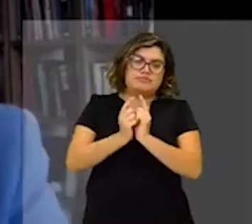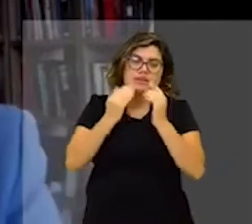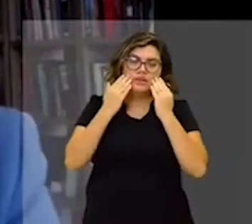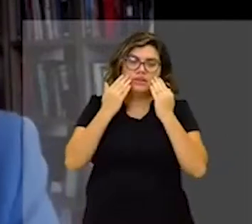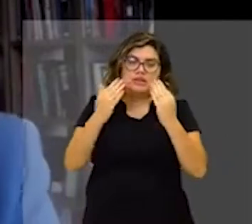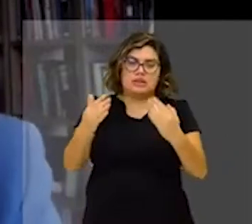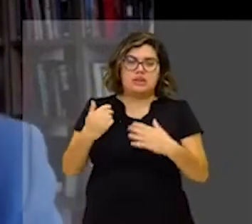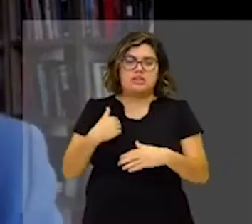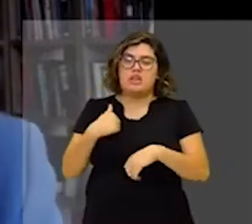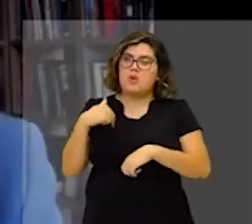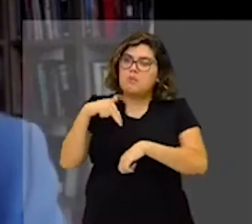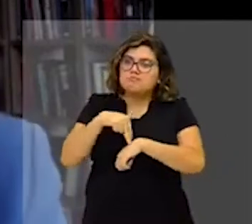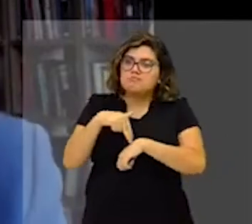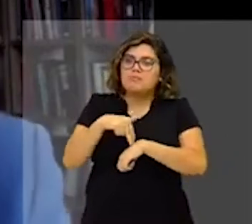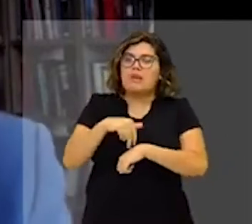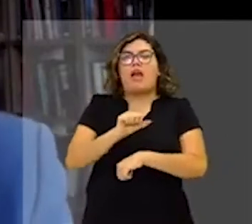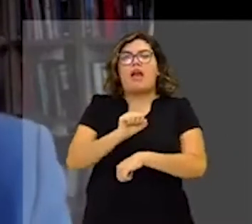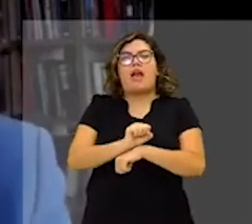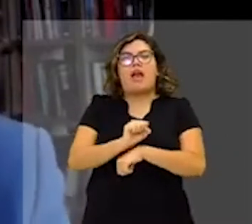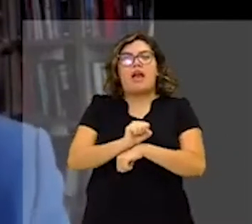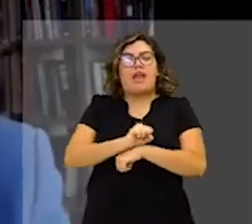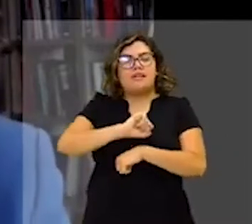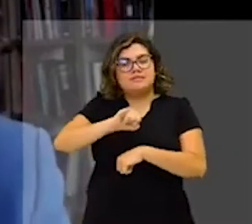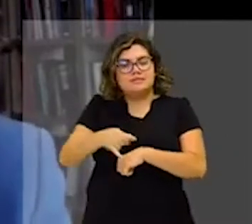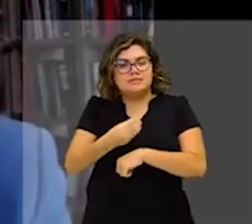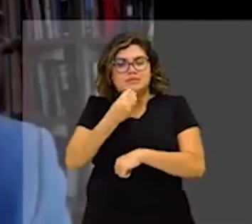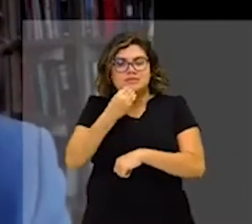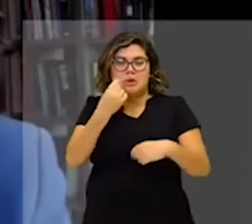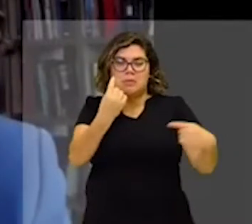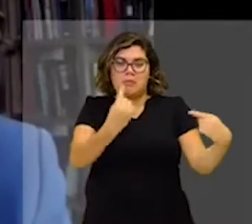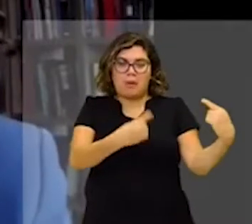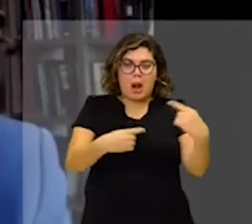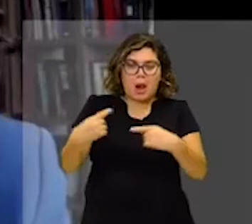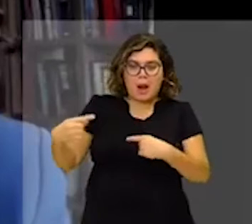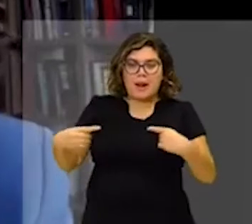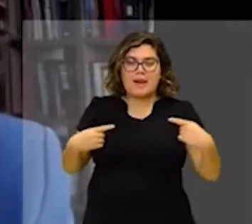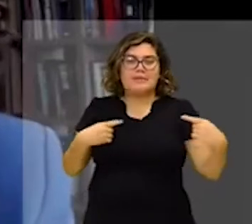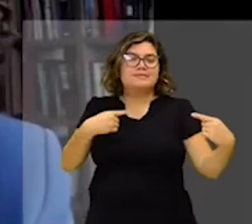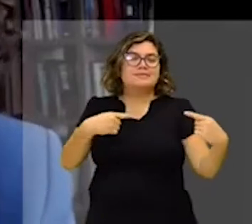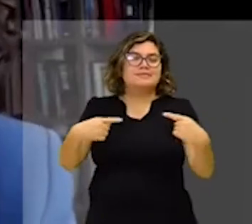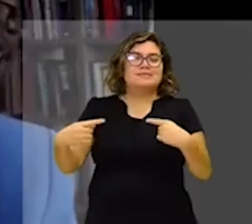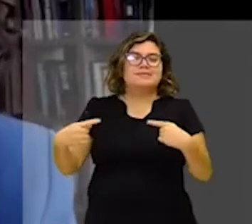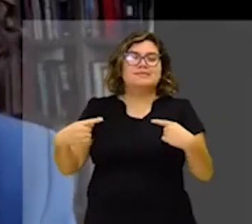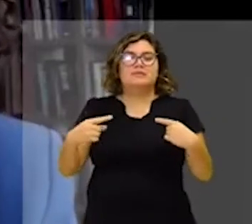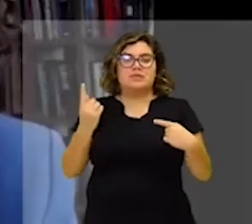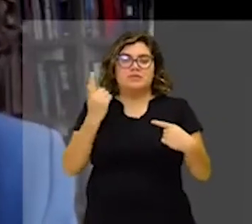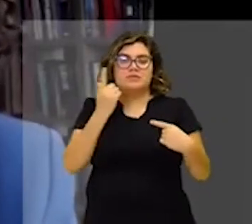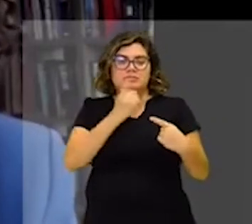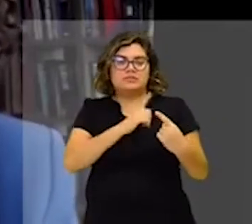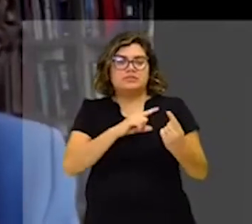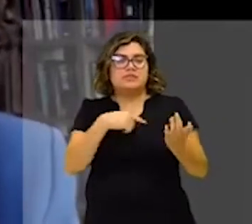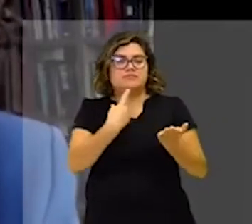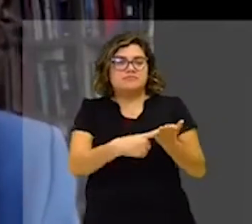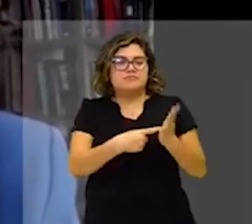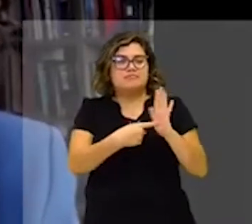aqui a dando oportunidade de debatermos um pouco mais até para o ar do sugestões para o registro